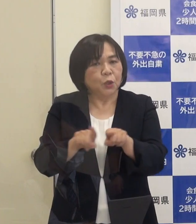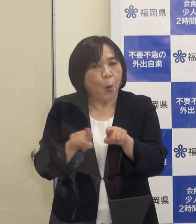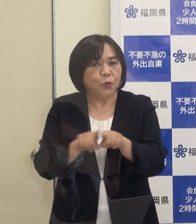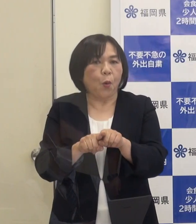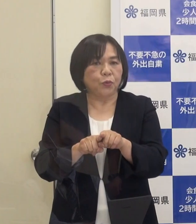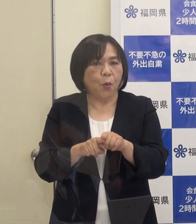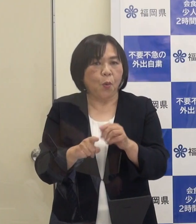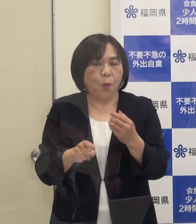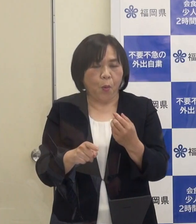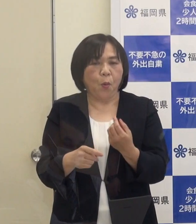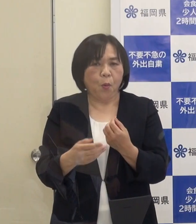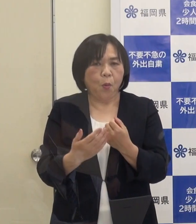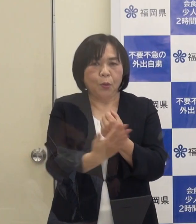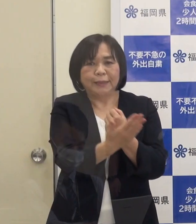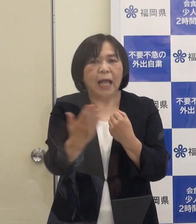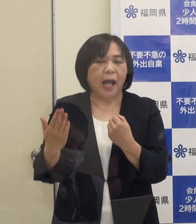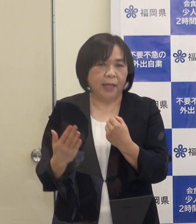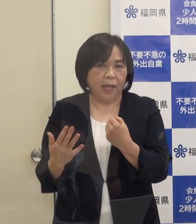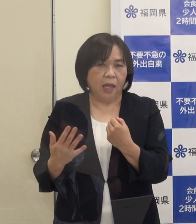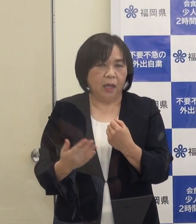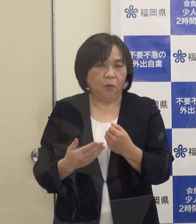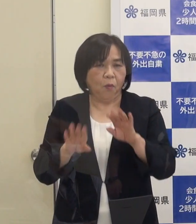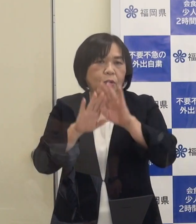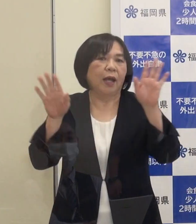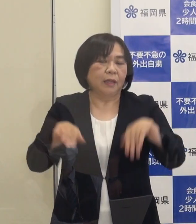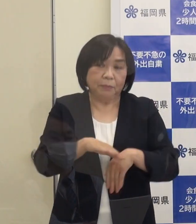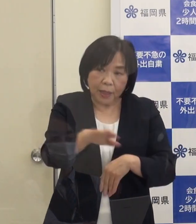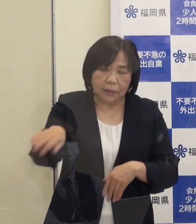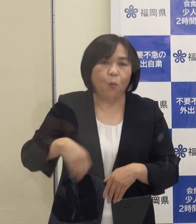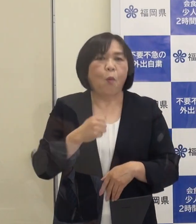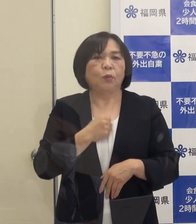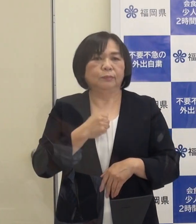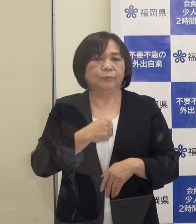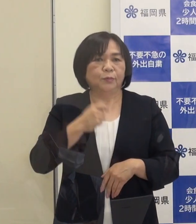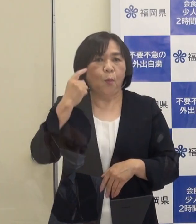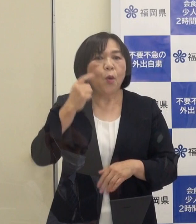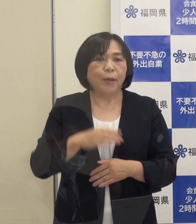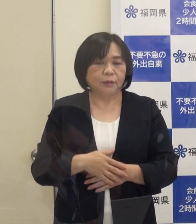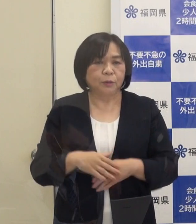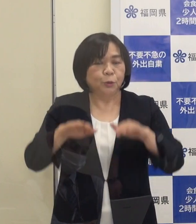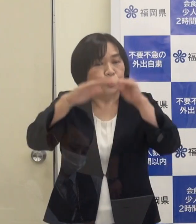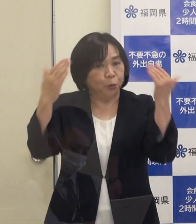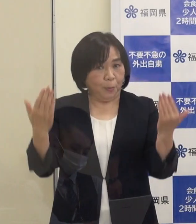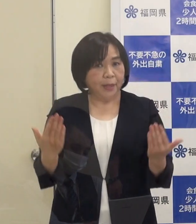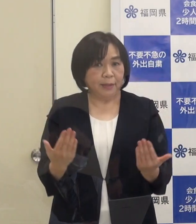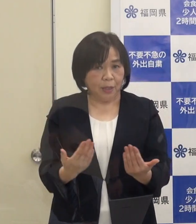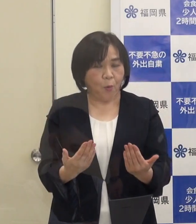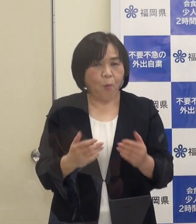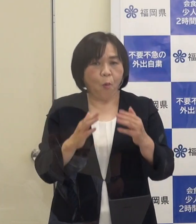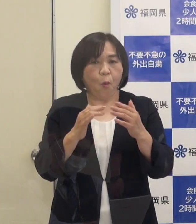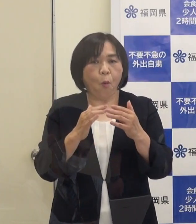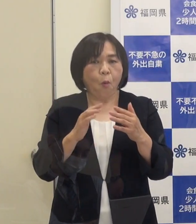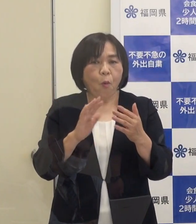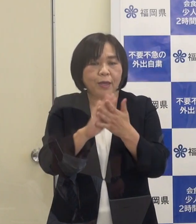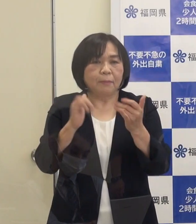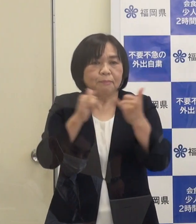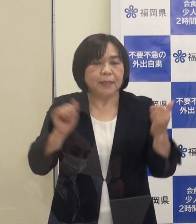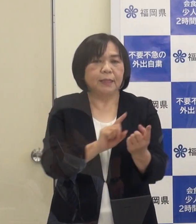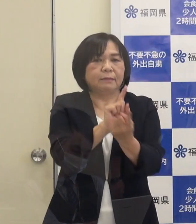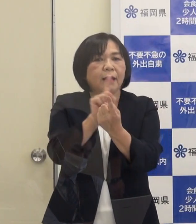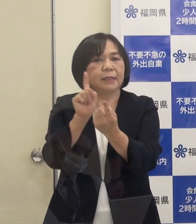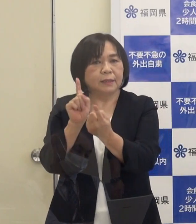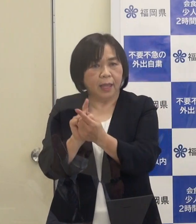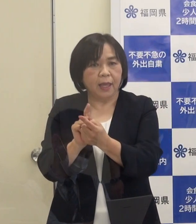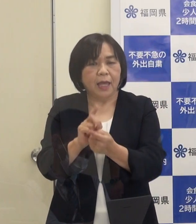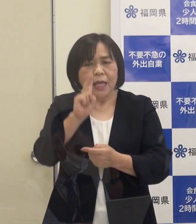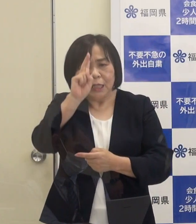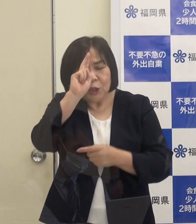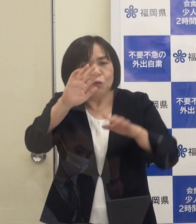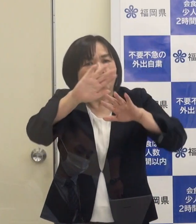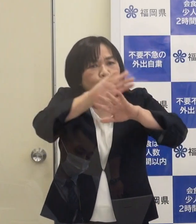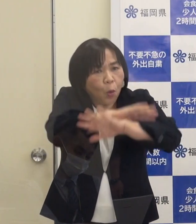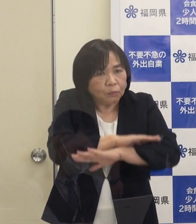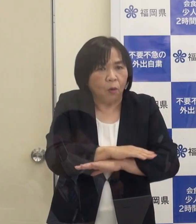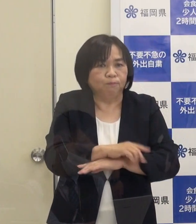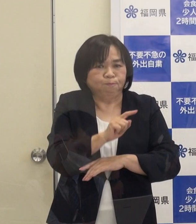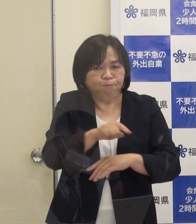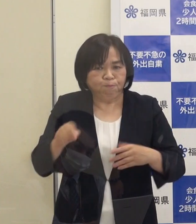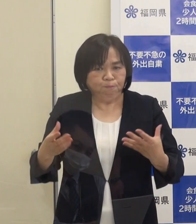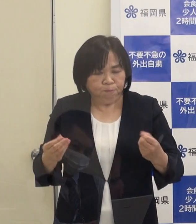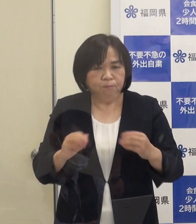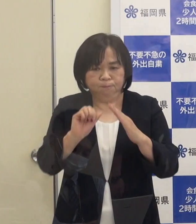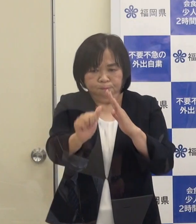全ての県民の皆さんに対して日中も含む外出自粛